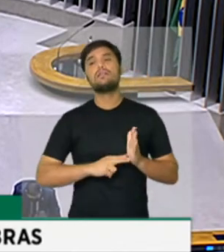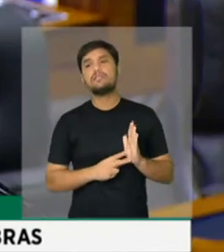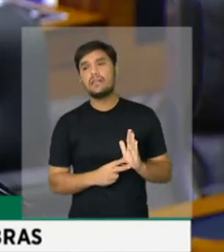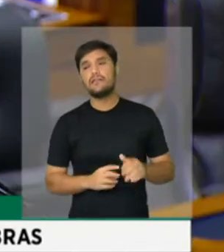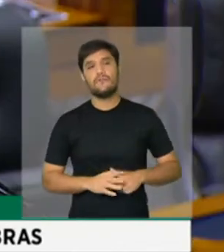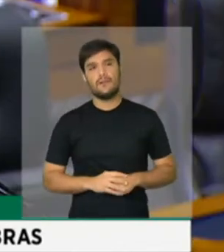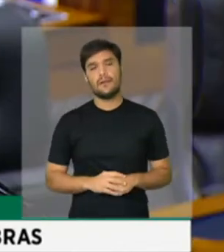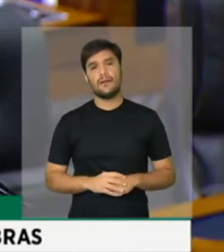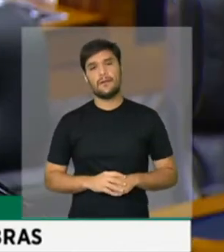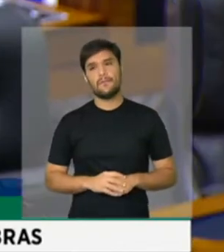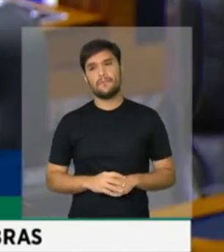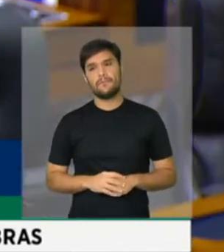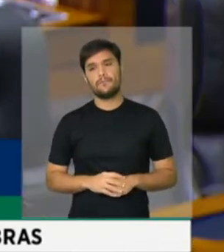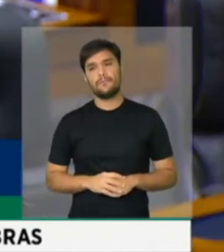ESTAMOS PEDINDO EXATAMENTE O